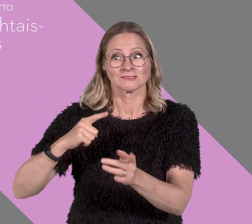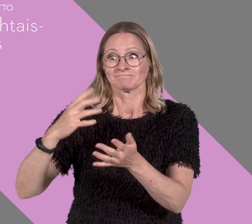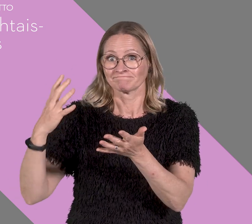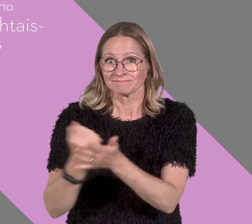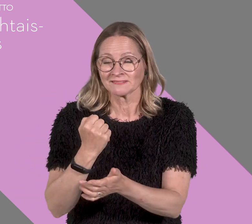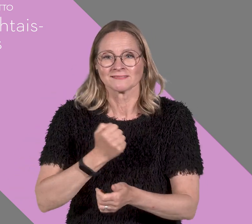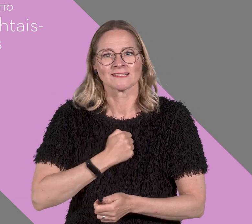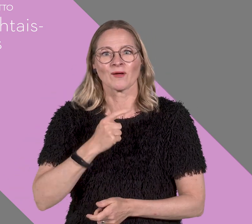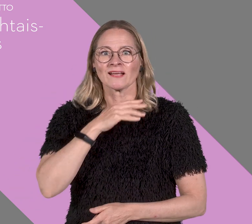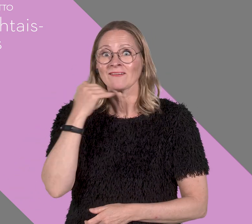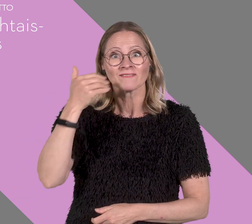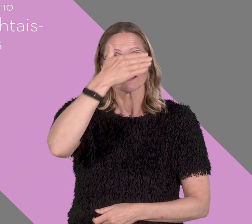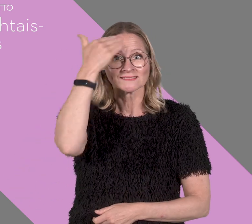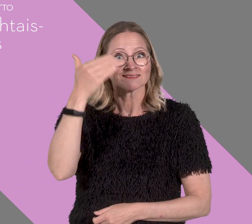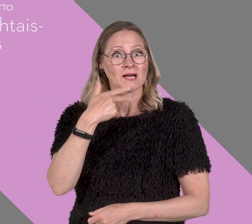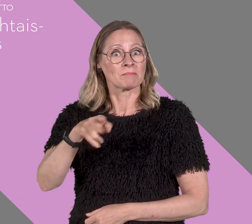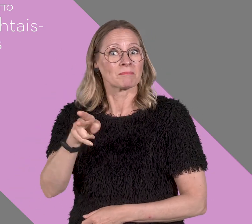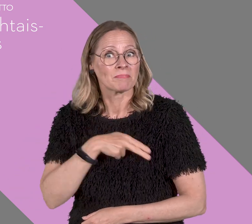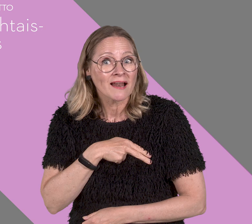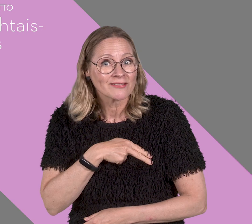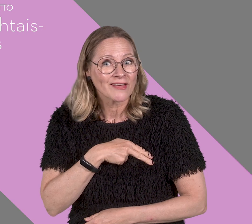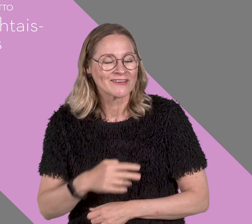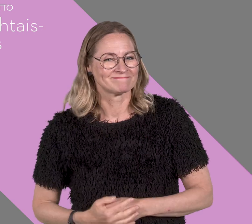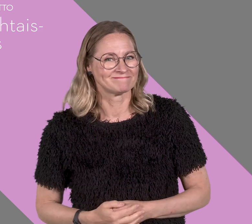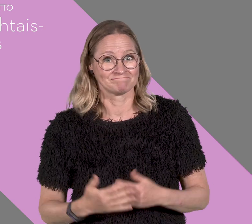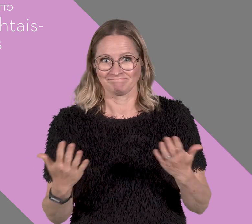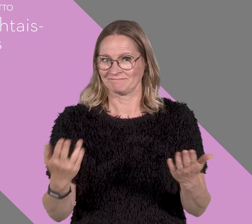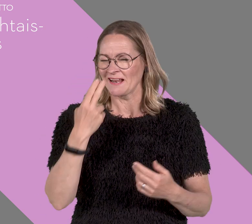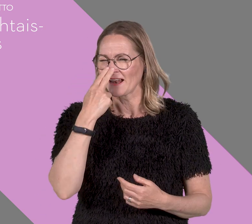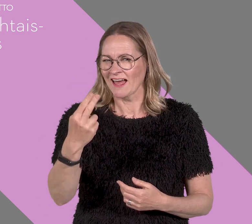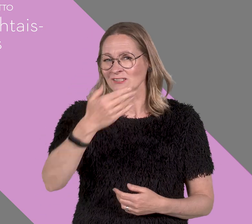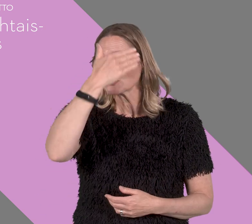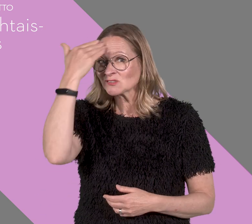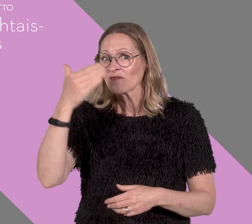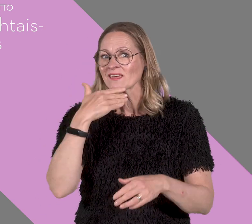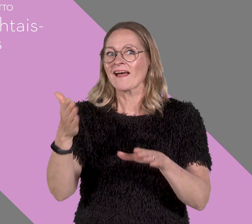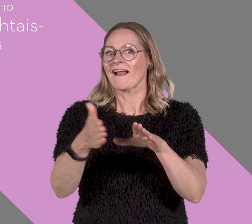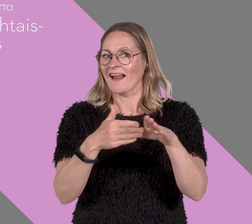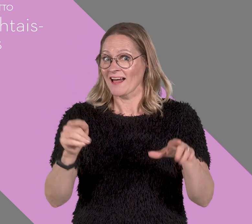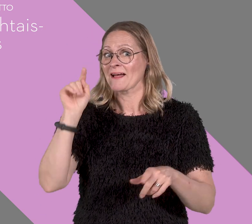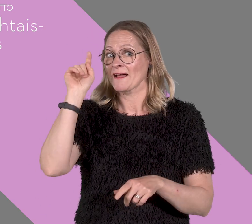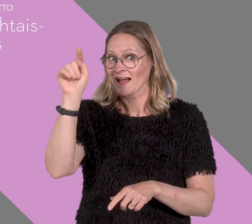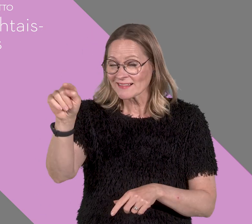josta voit voittaa kivan kesäisen palkinnon. Nähdään Suvilahdessa!